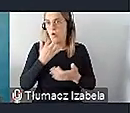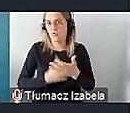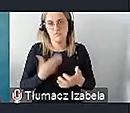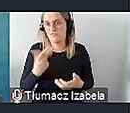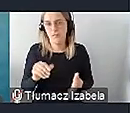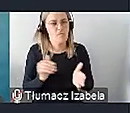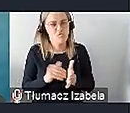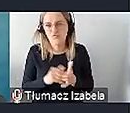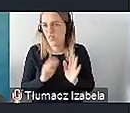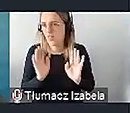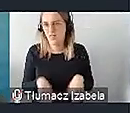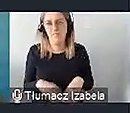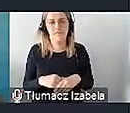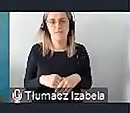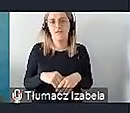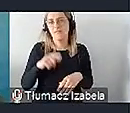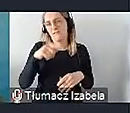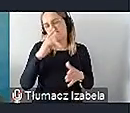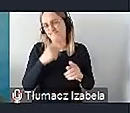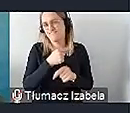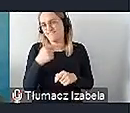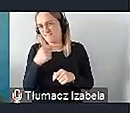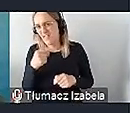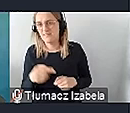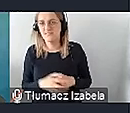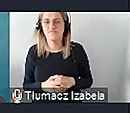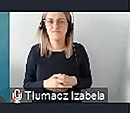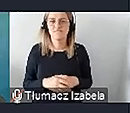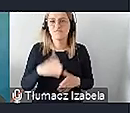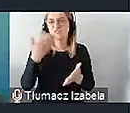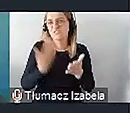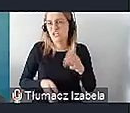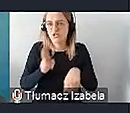więc jest niepotrzebne albo infantylne, może jest w ogóle stratą czasu.